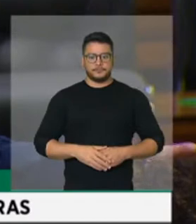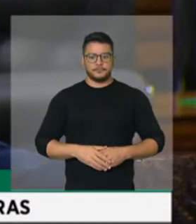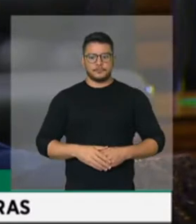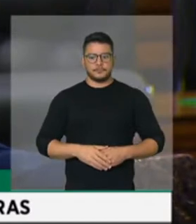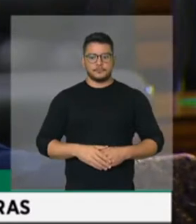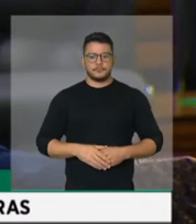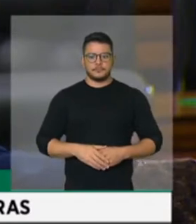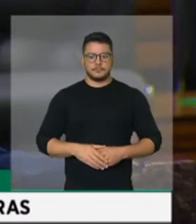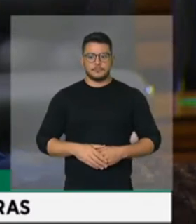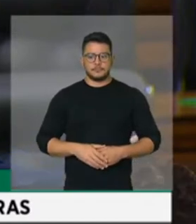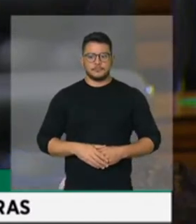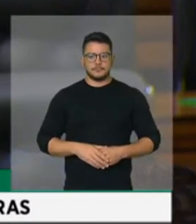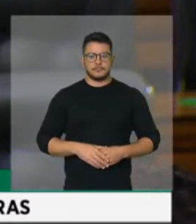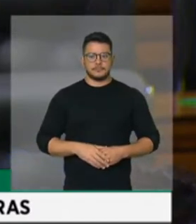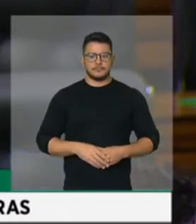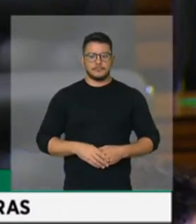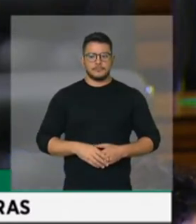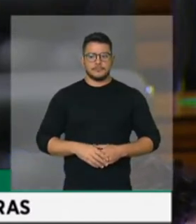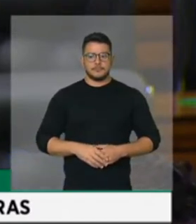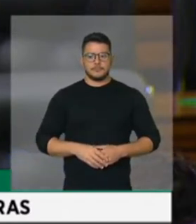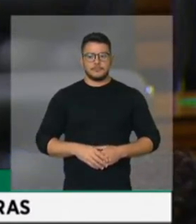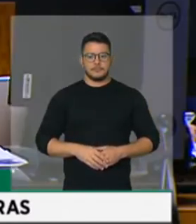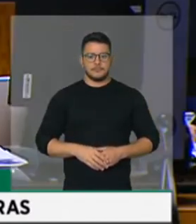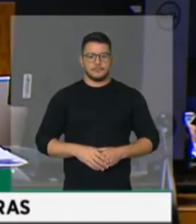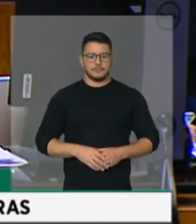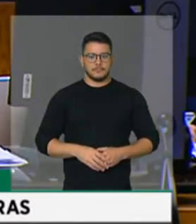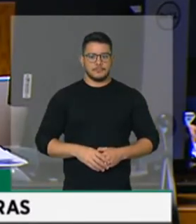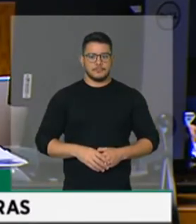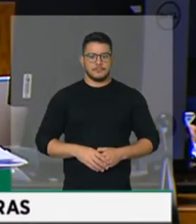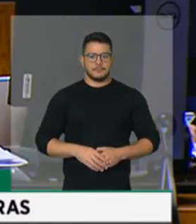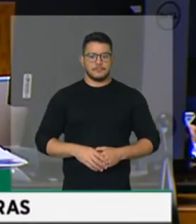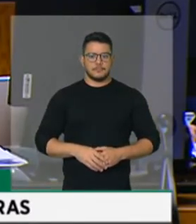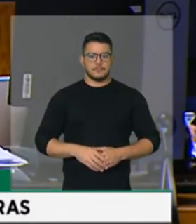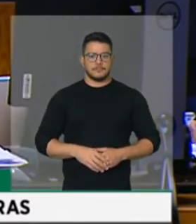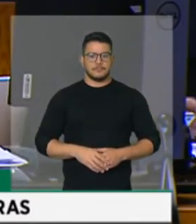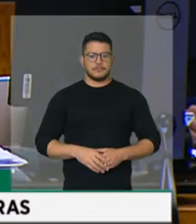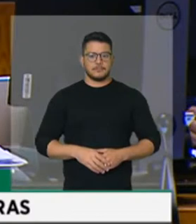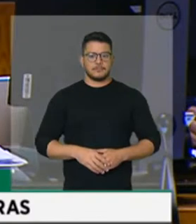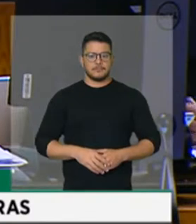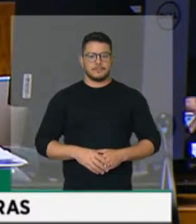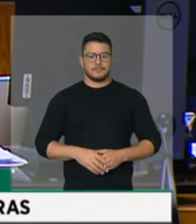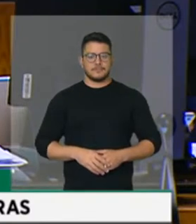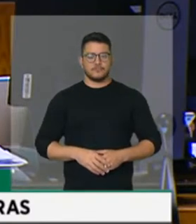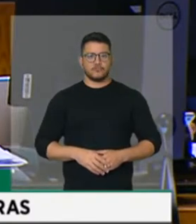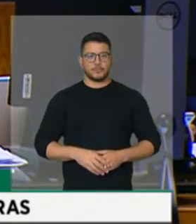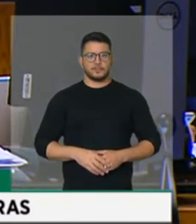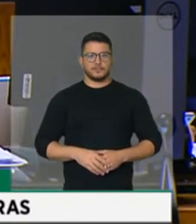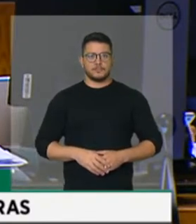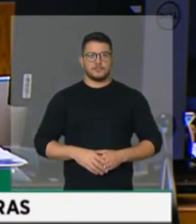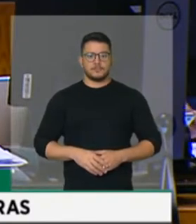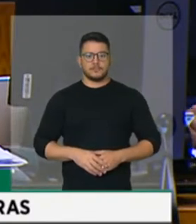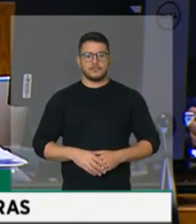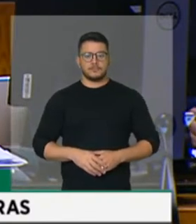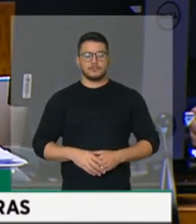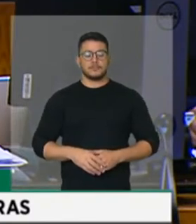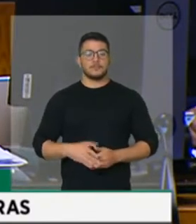ÁUDIO] -- [PRESIDENTE]: COMO CRIAÇÃO DA ELETROBRAS-- [INTERRUPÇÃO NO ORIENTA O PCDOB? É SIM OU NÃ O, DEPUTADO? [DEPUTADO]: O PCDOB ENCAMINHA VOTO SIM. ESPERA AÍ